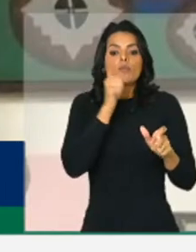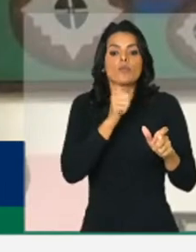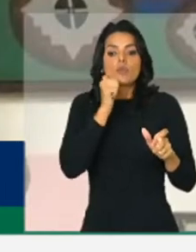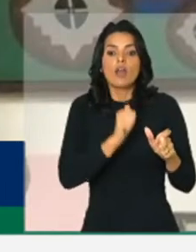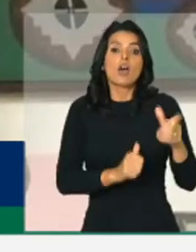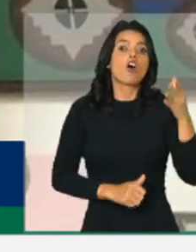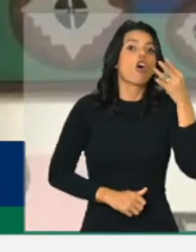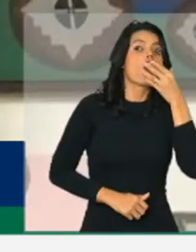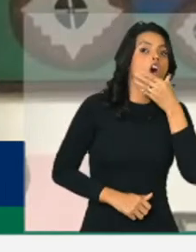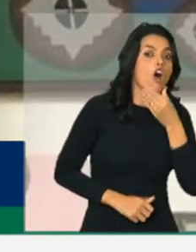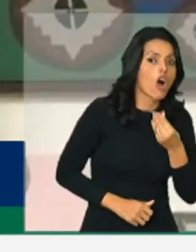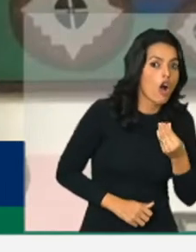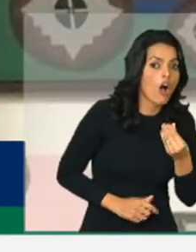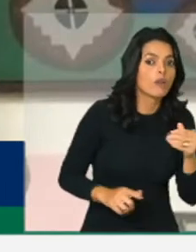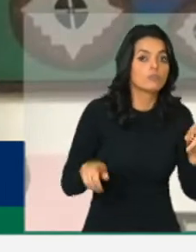TRABALHO ESCRAVO. E NESTA DATA